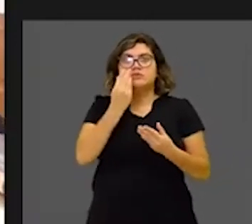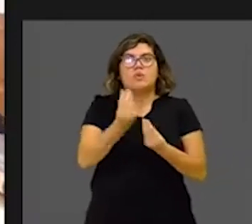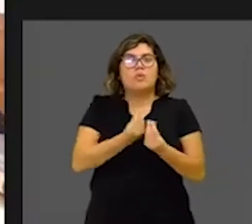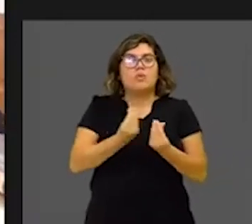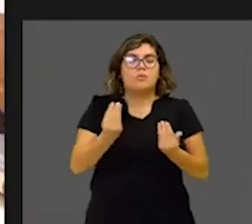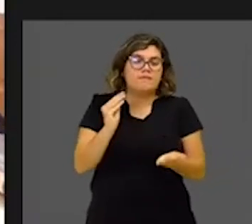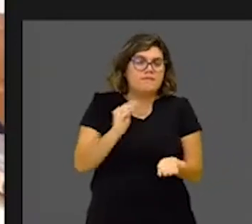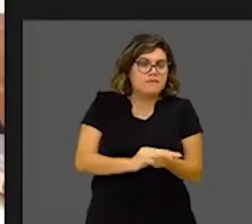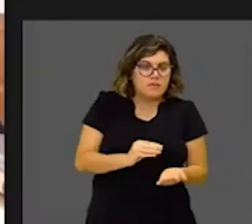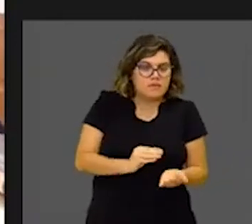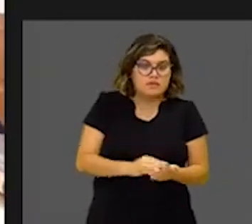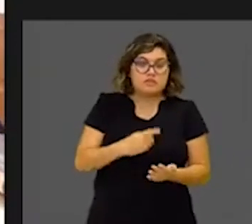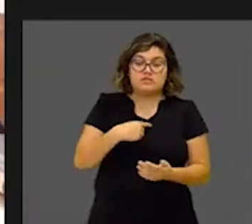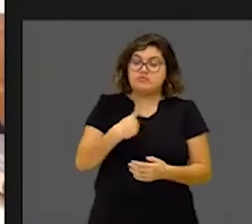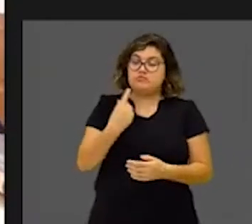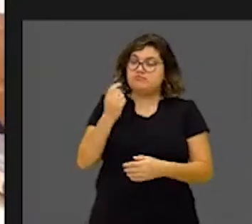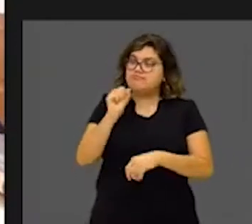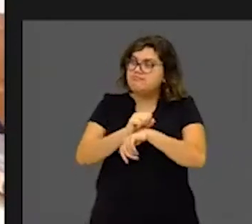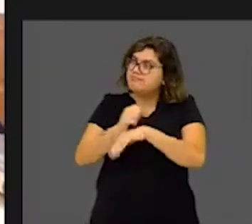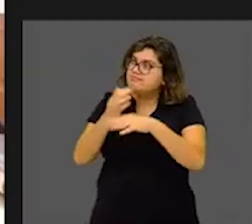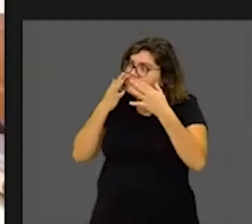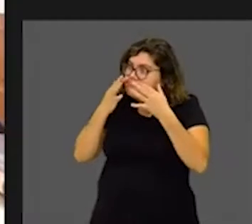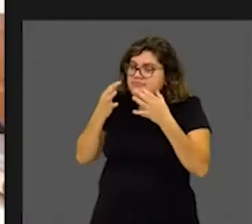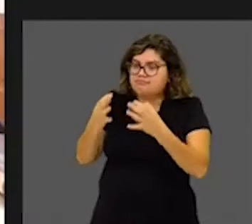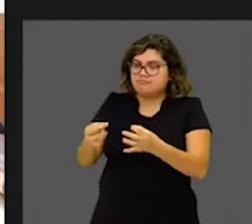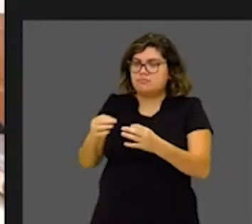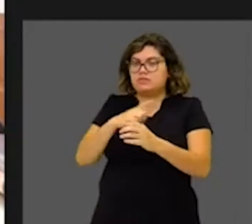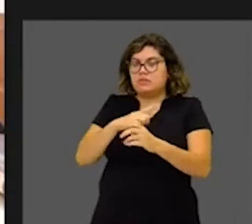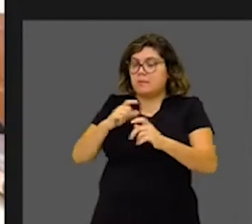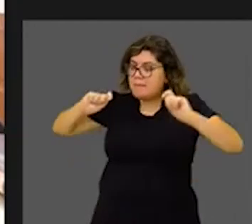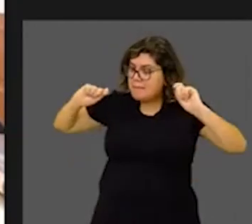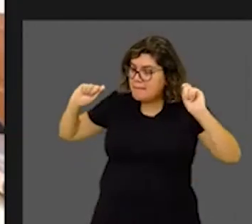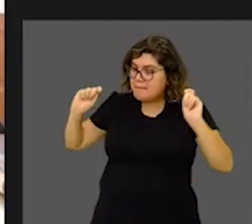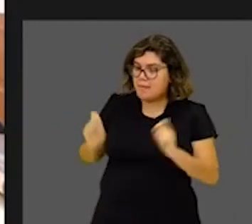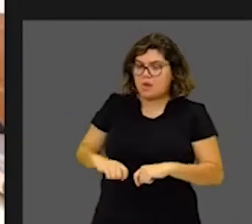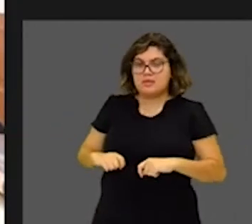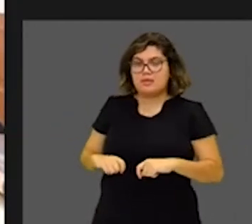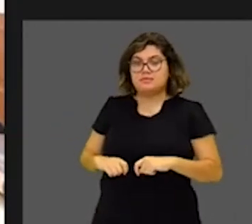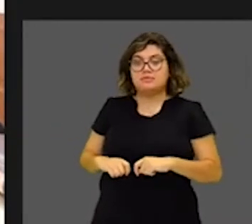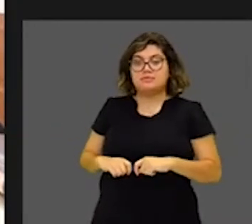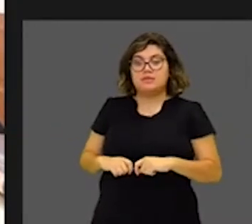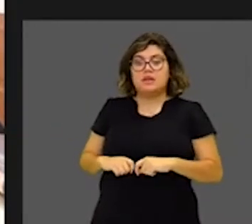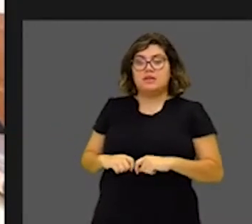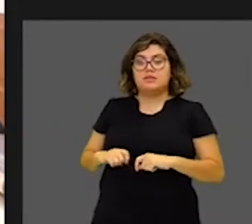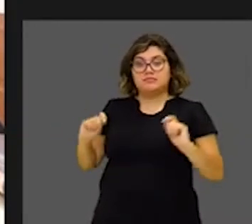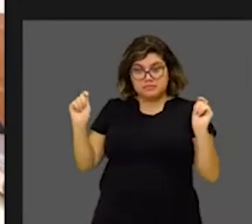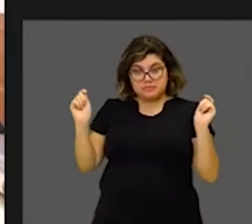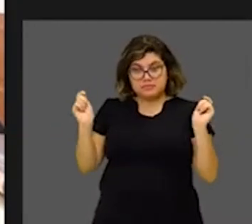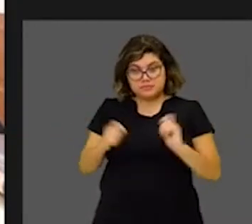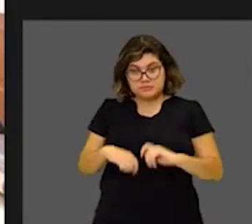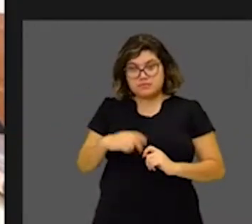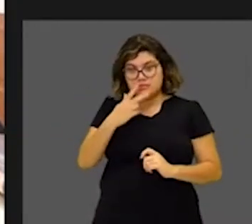de enxergar à candidatura coletiva com potência EA potência de acho que foi muito bem explicitado